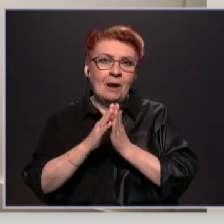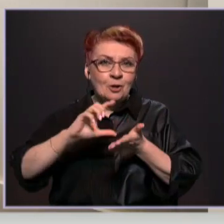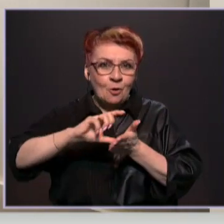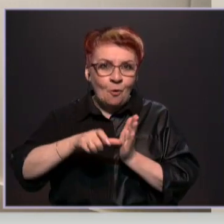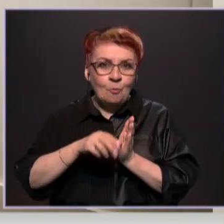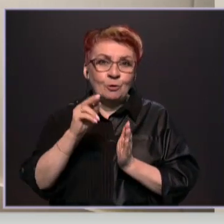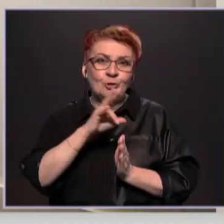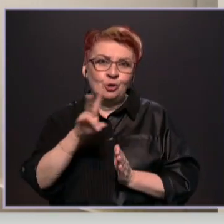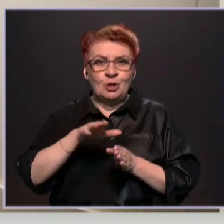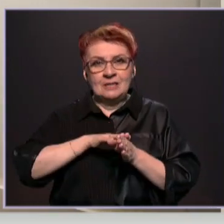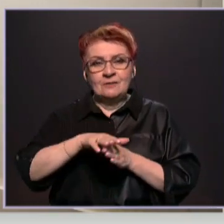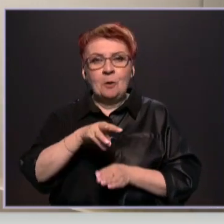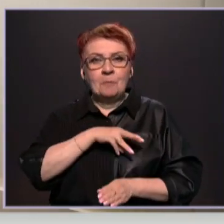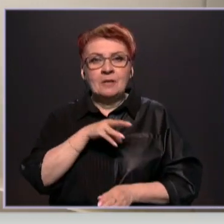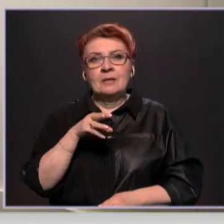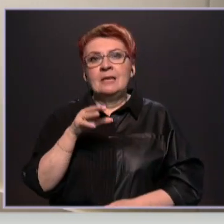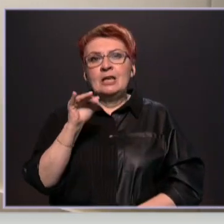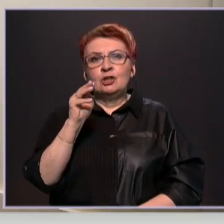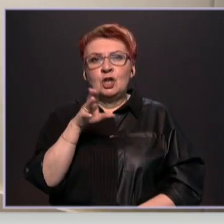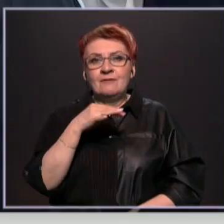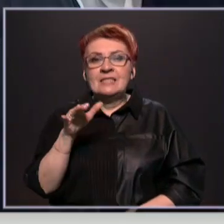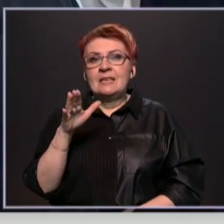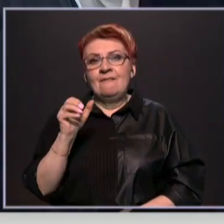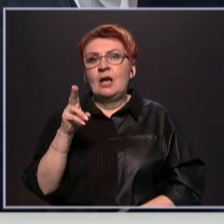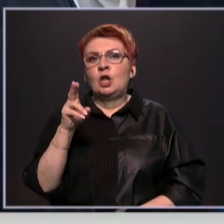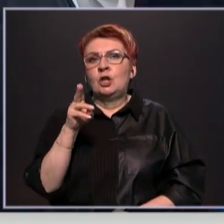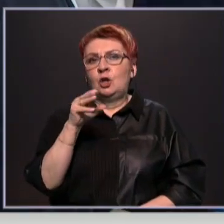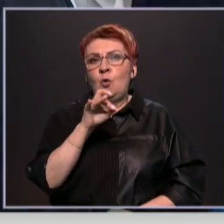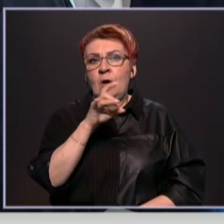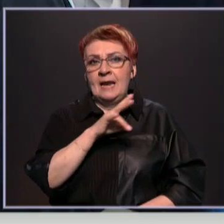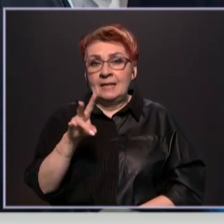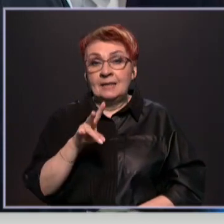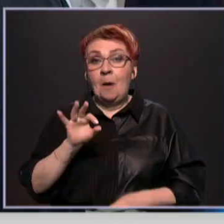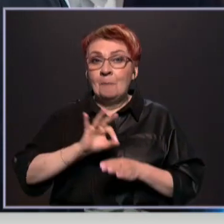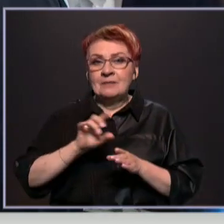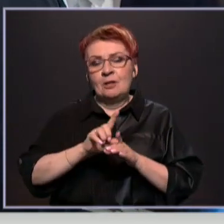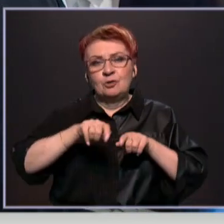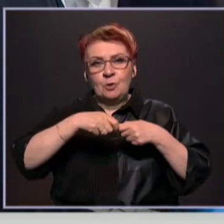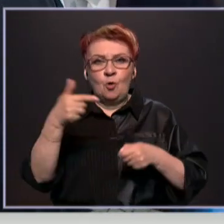совершил митрополит Ижевский удмуртский викторин пациентам также передали гуманитарную помощь и